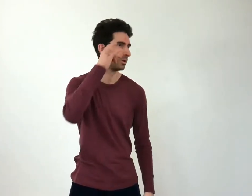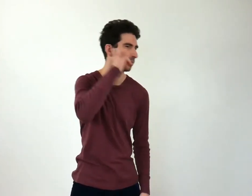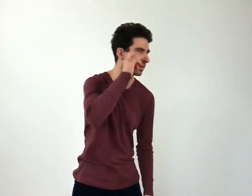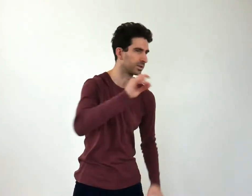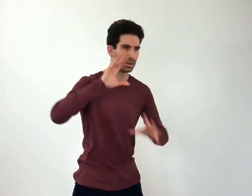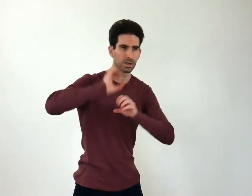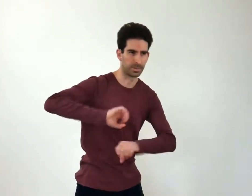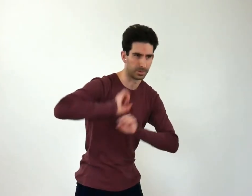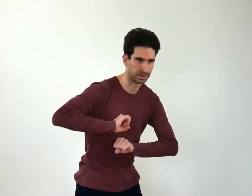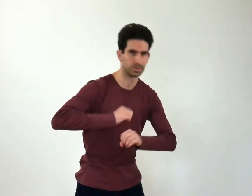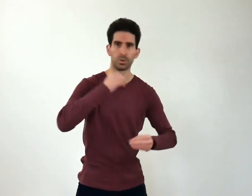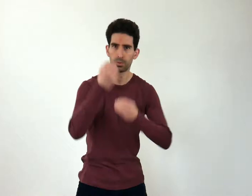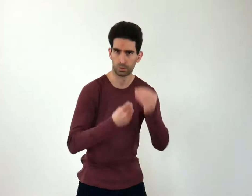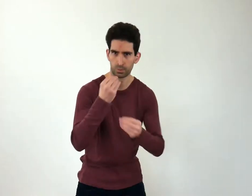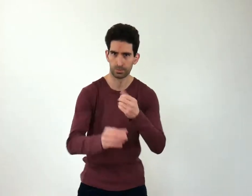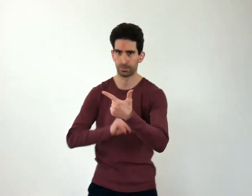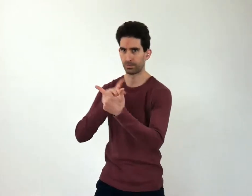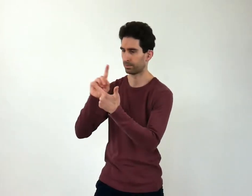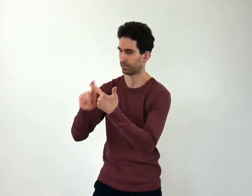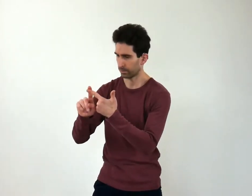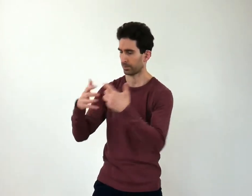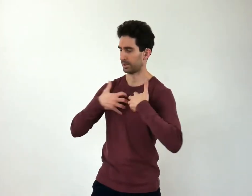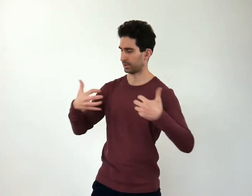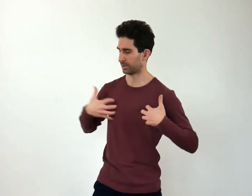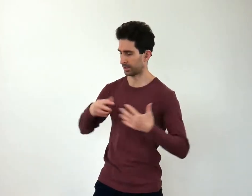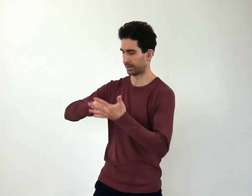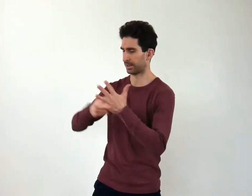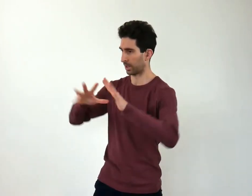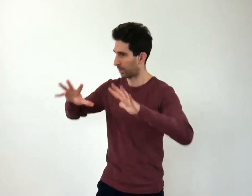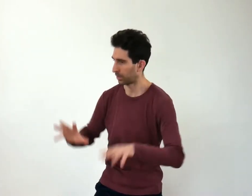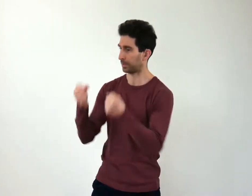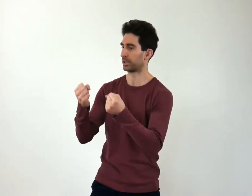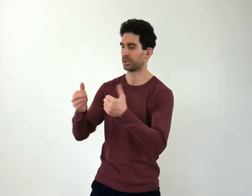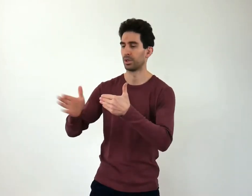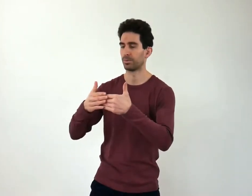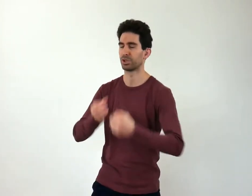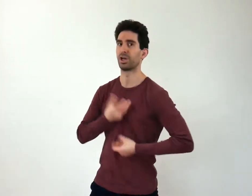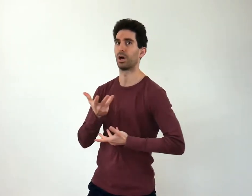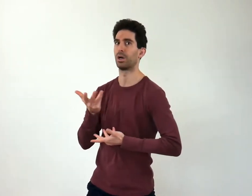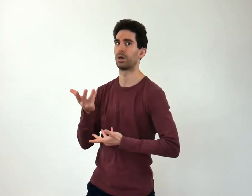l'observation et l'expérimentation. 2) C'est la maîtrise des techniques. C'est proche de l'art.